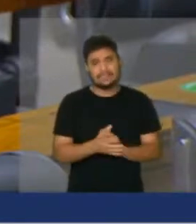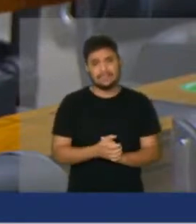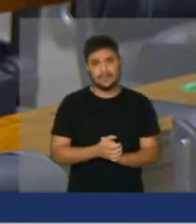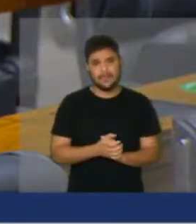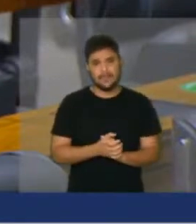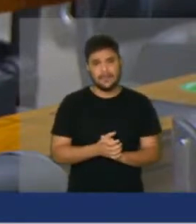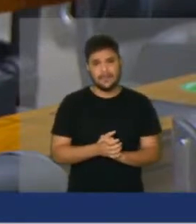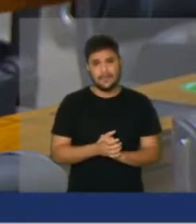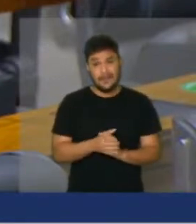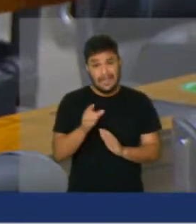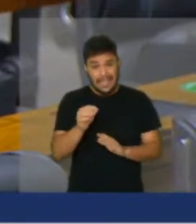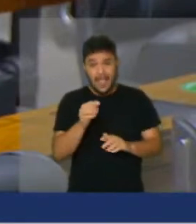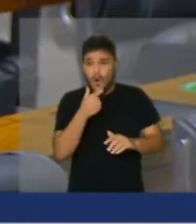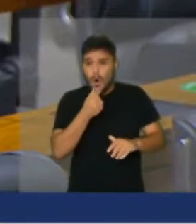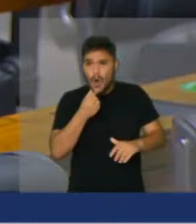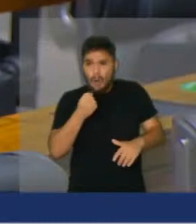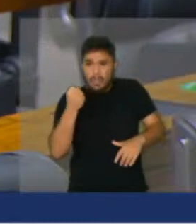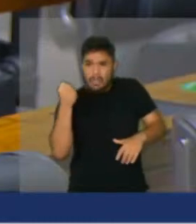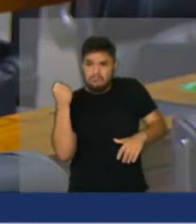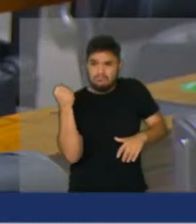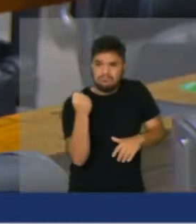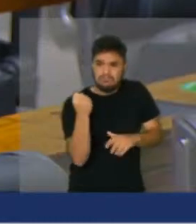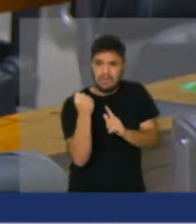APENAS DE UM HOMEM SEXISTA, MACHISTA, QUE ACHAVA QUE ELA NÃO TINHA O DIREITO DE VIVER,